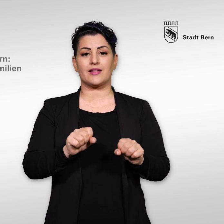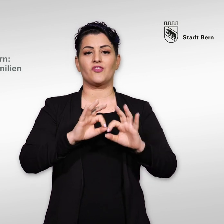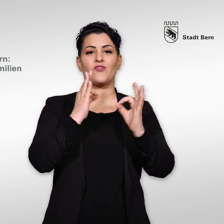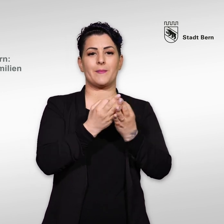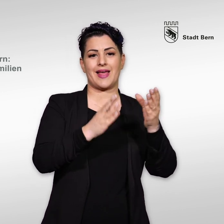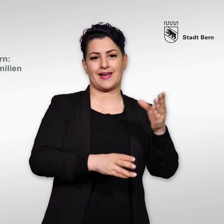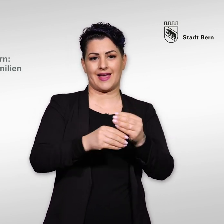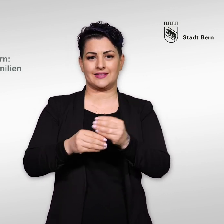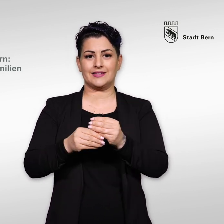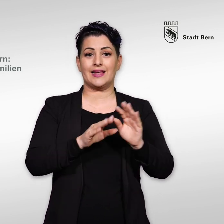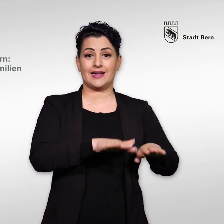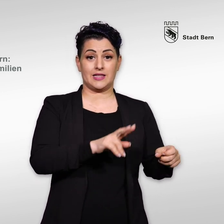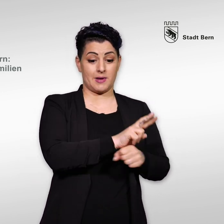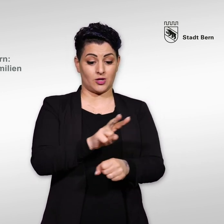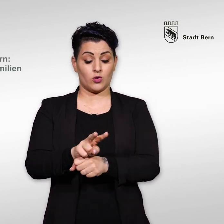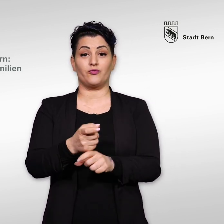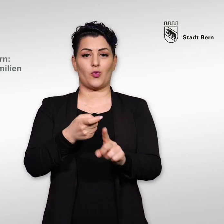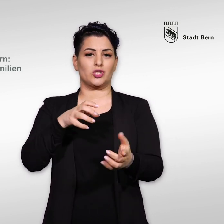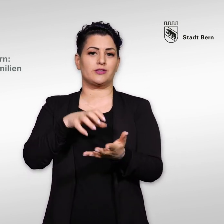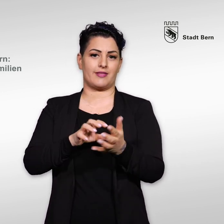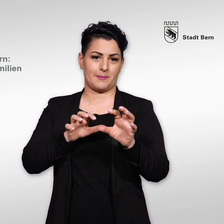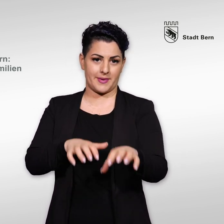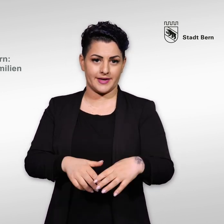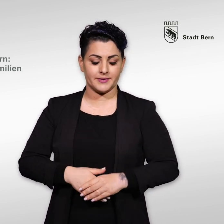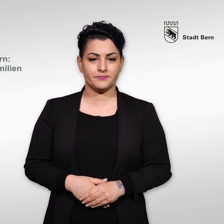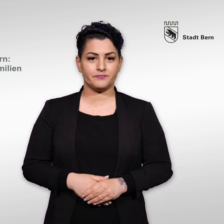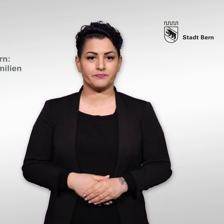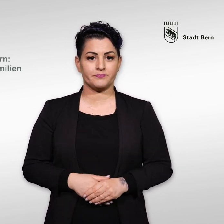der familienergänzenden Kinderbetreuung der Stadt Bern.